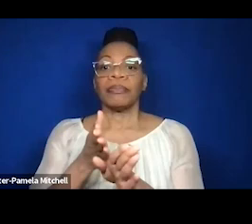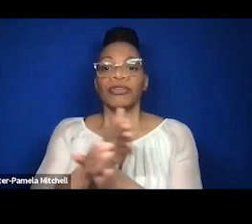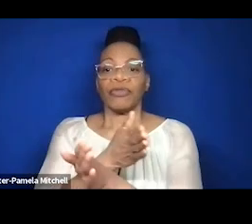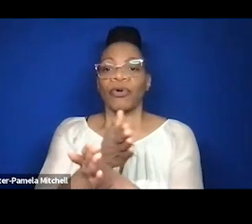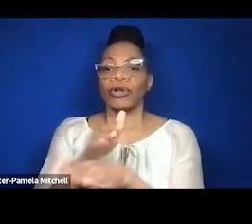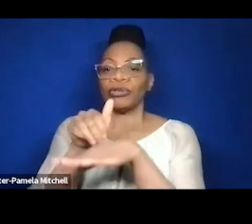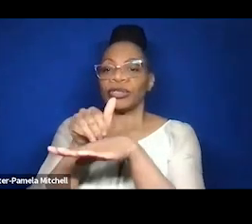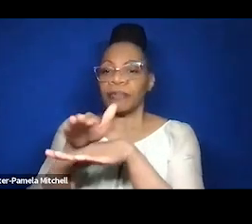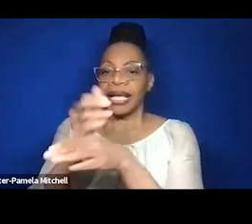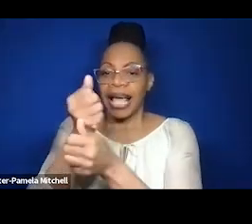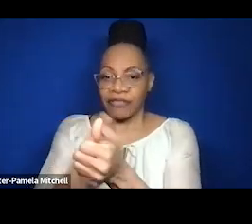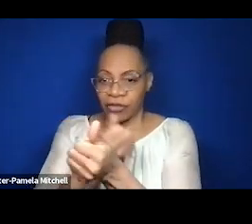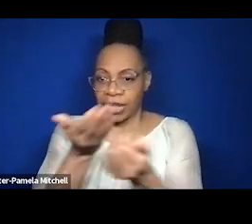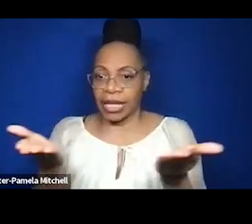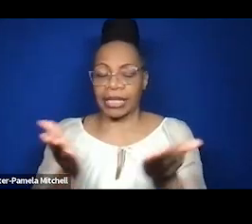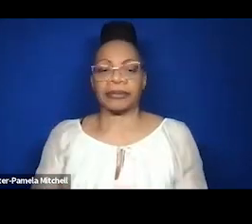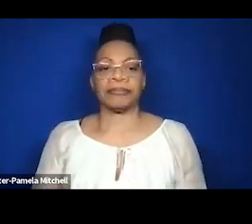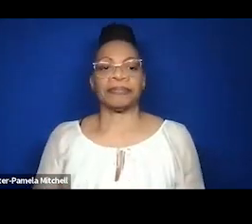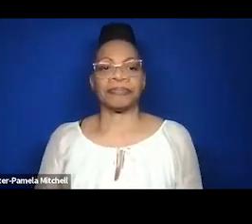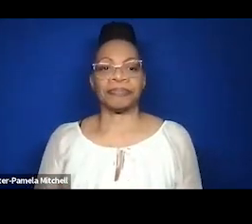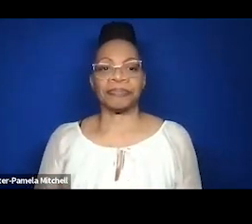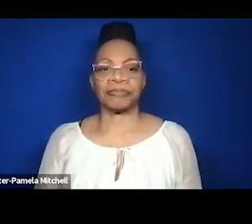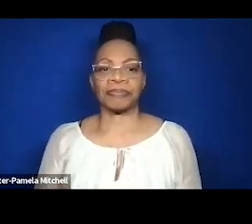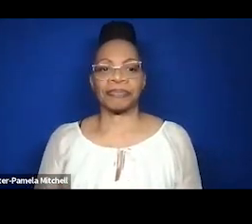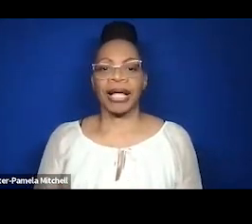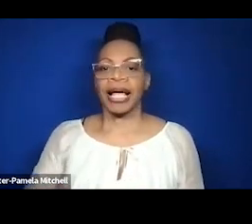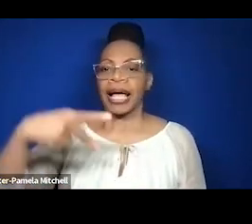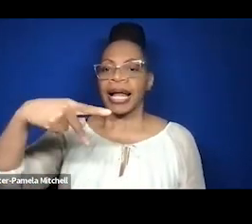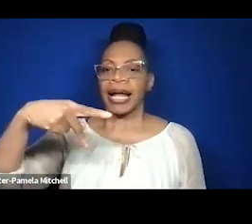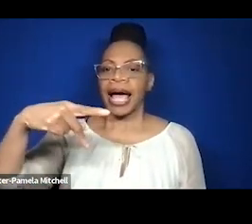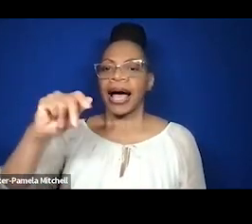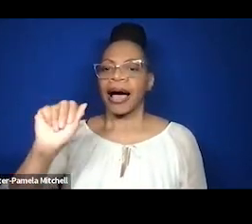Y luego, debido a que PATH y sus clientes son tan únicos,